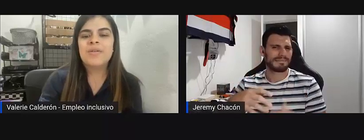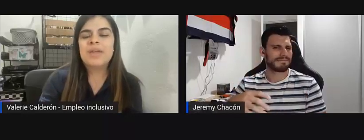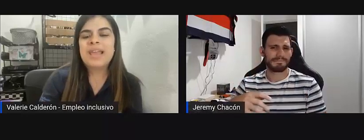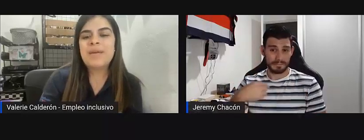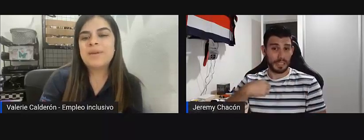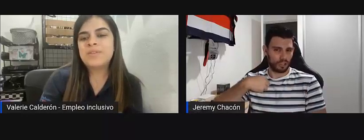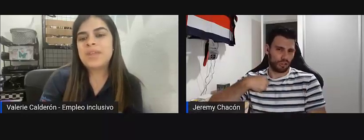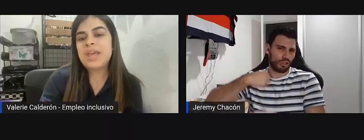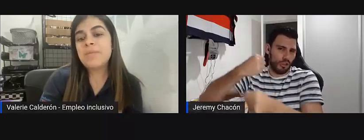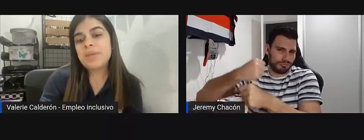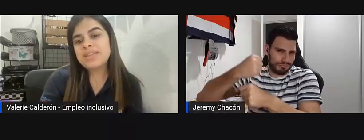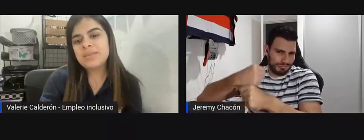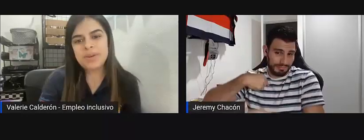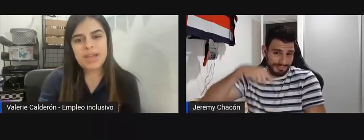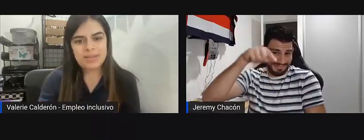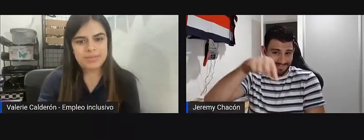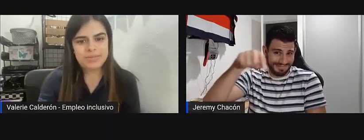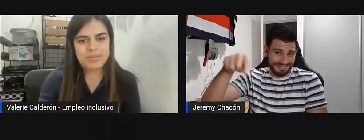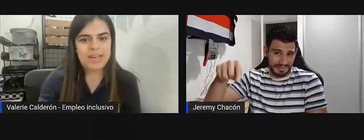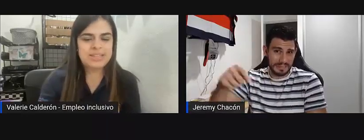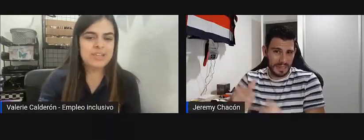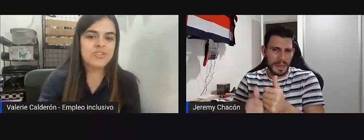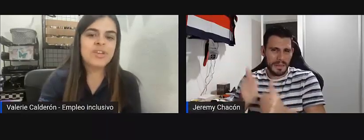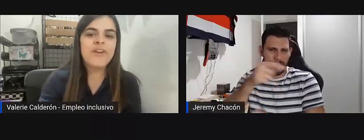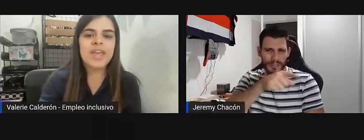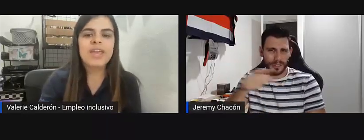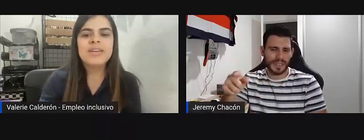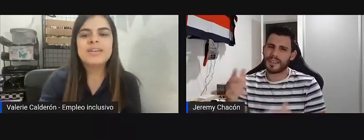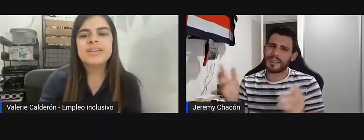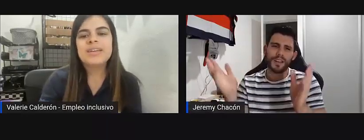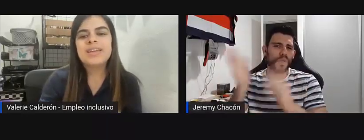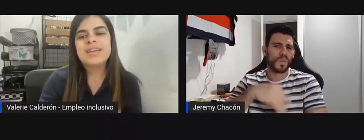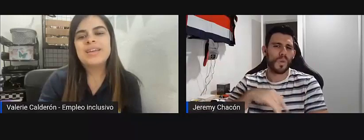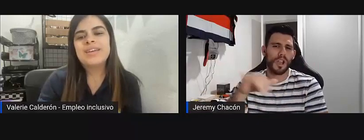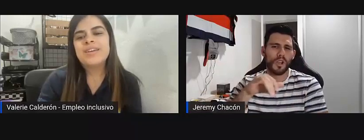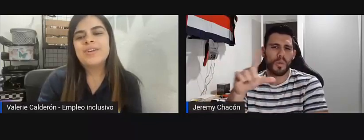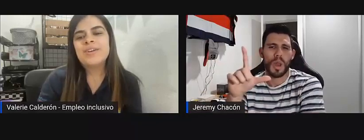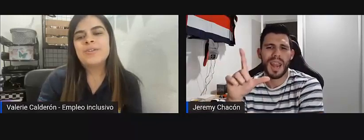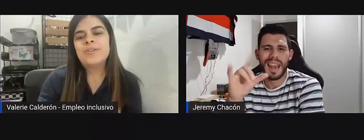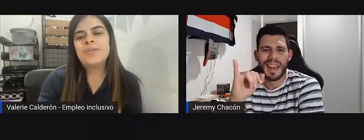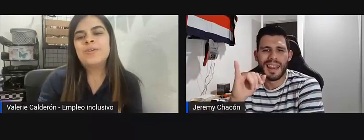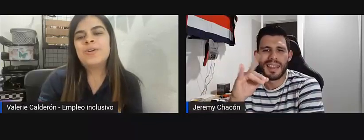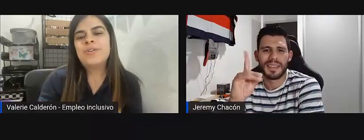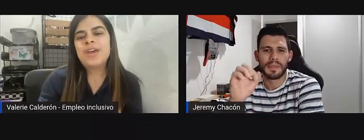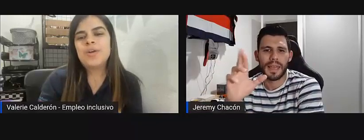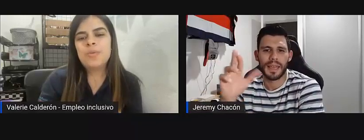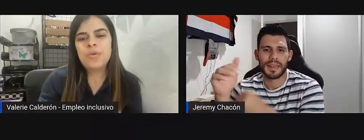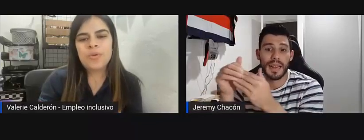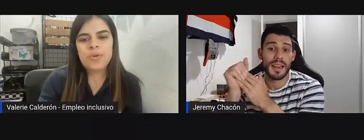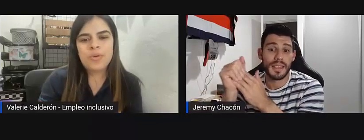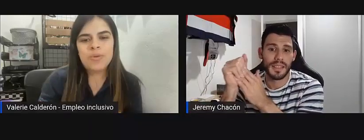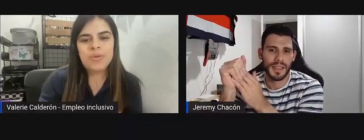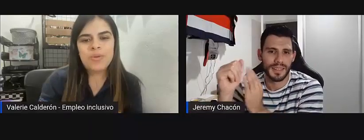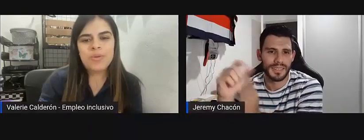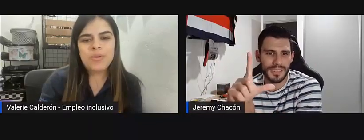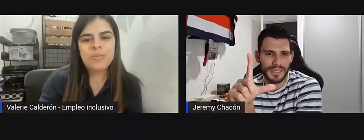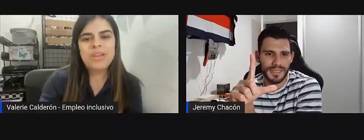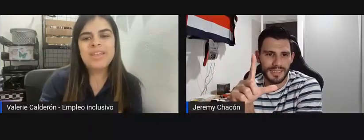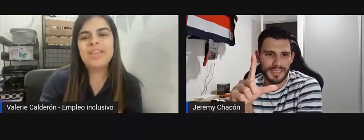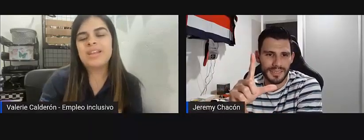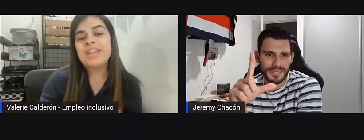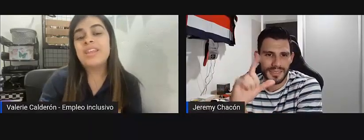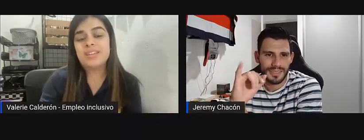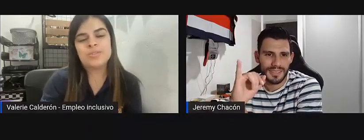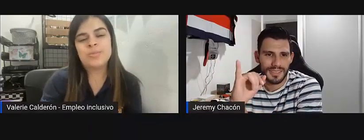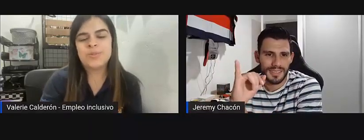que la mayoría de empresas verdad en las que yo trabajé no había como líderes o